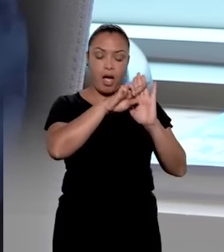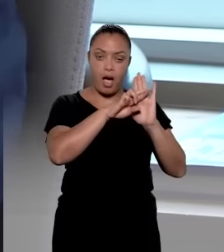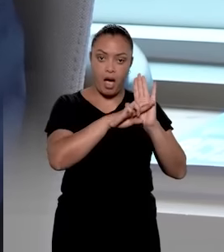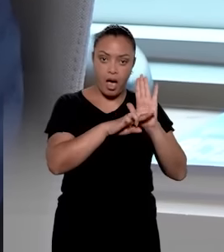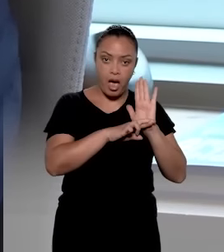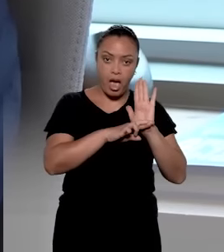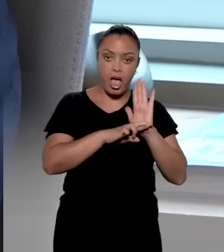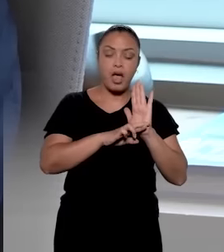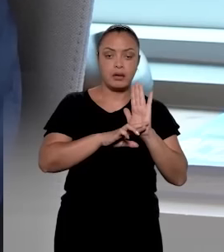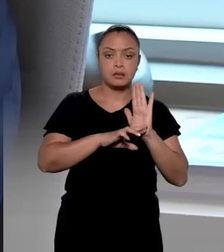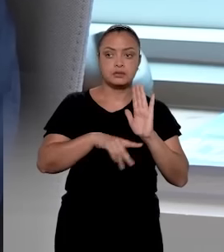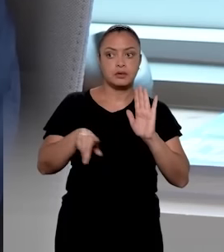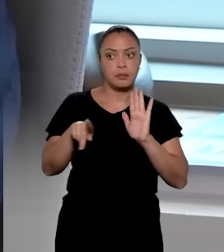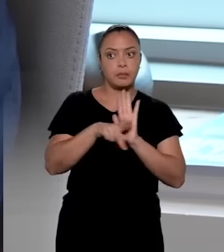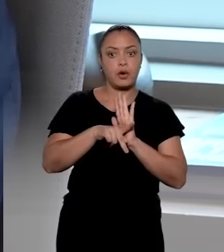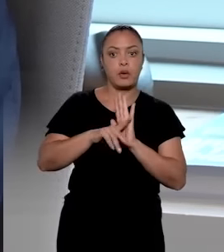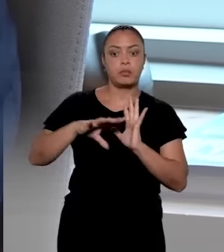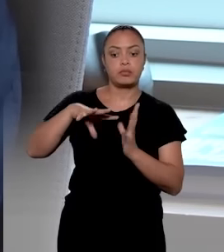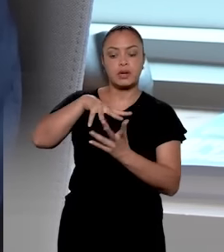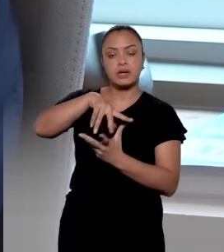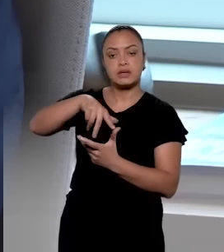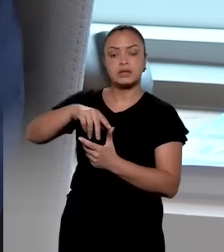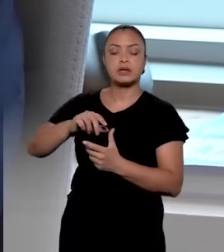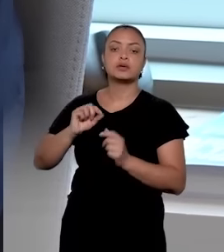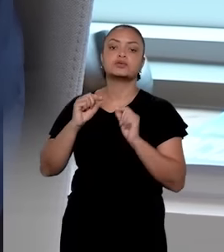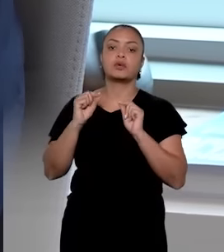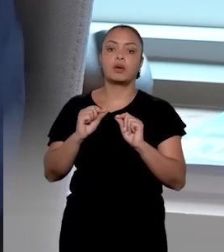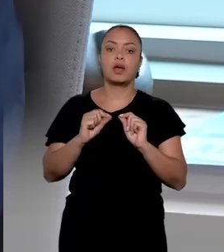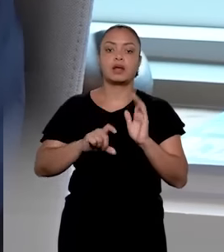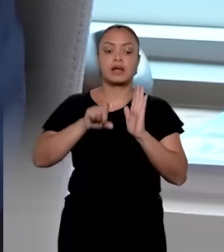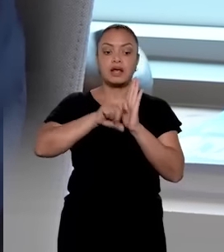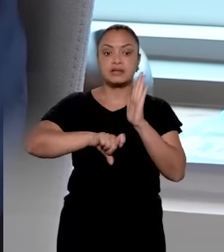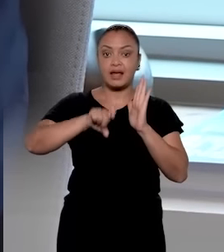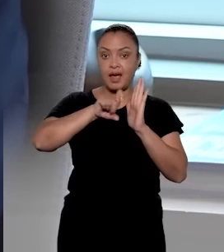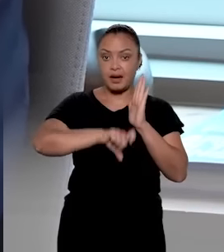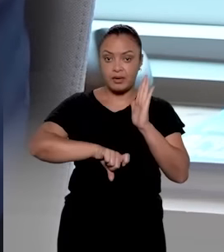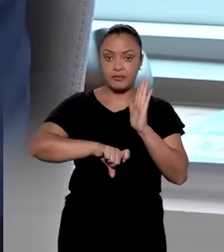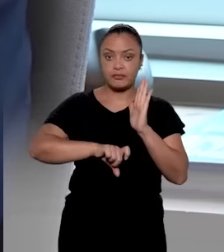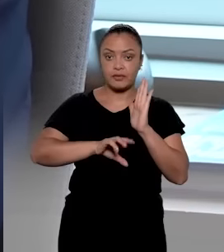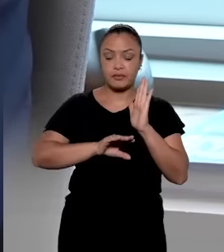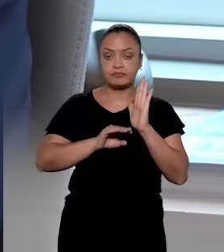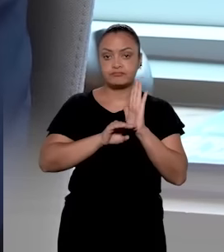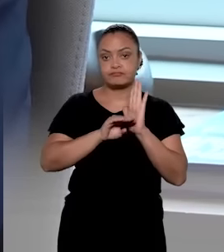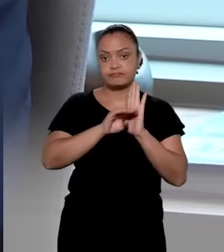porque as regras de comércio internacional estabelecem o que chama escalada tarifária.